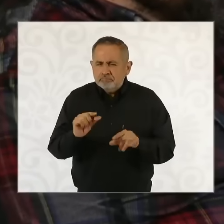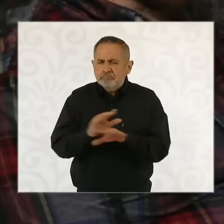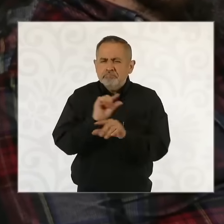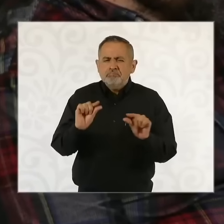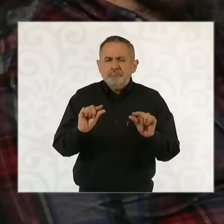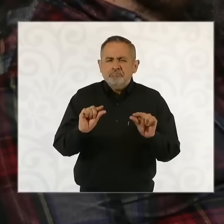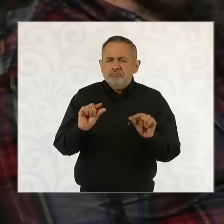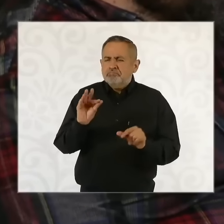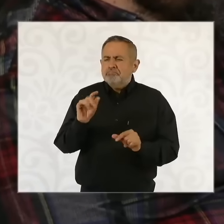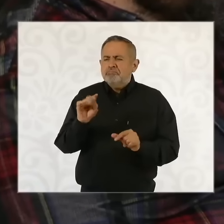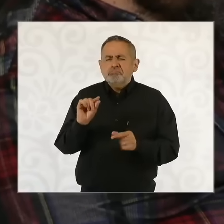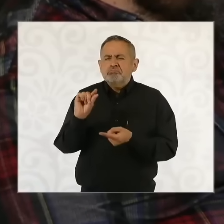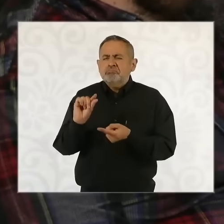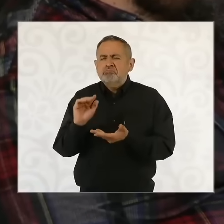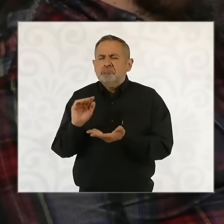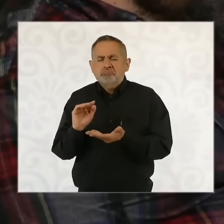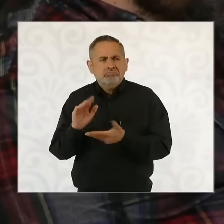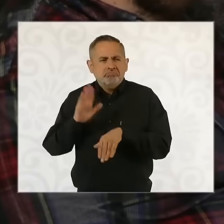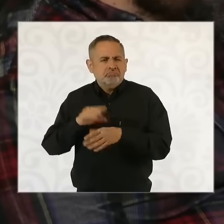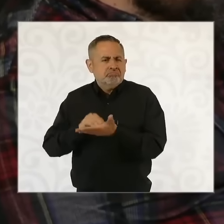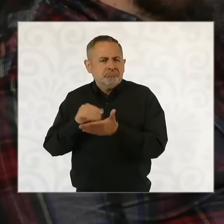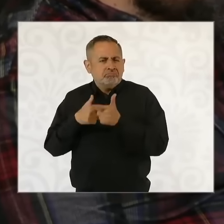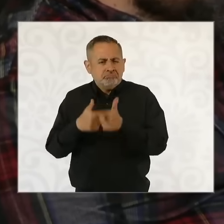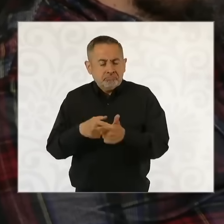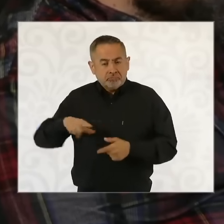de fentanilo en la frontera norte estas acciones del gobierno mexicano contra los